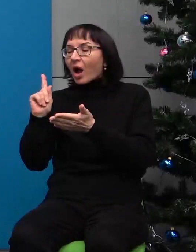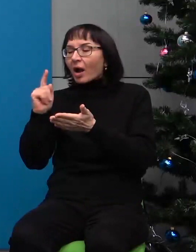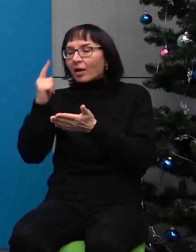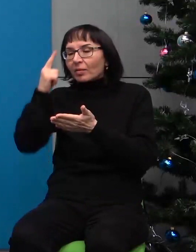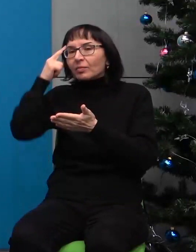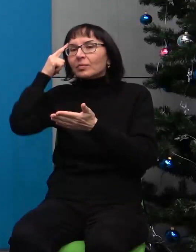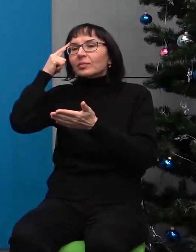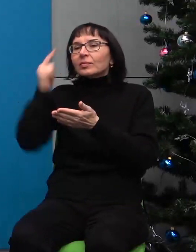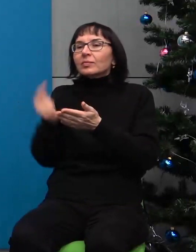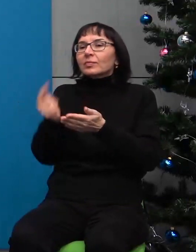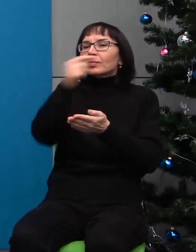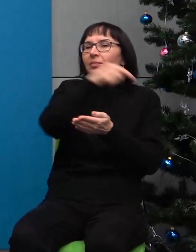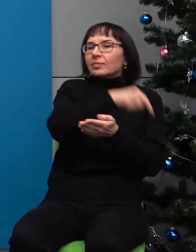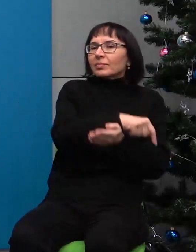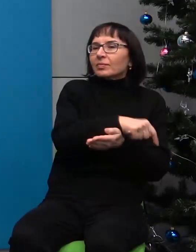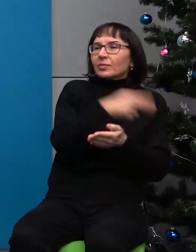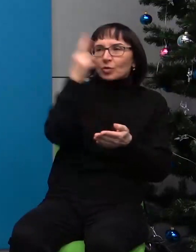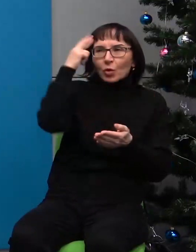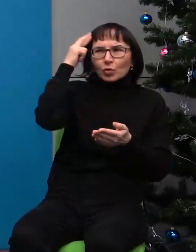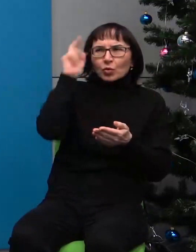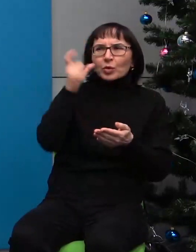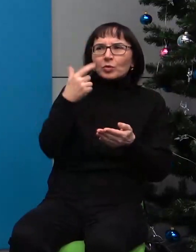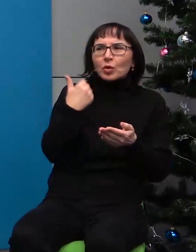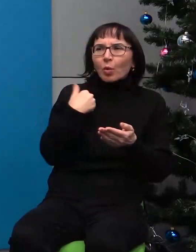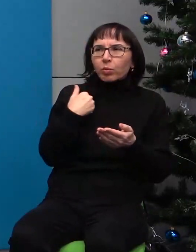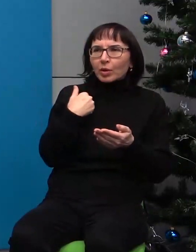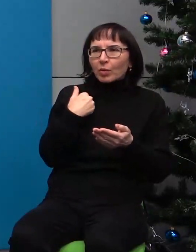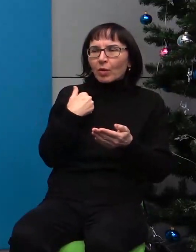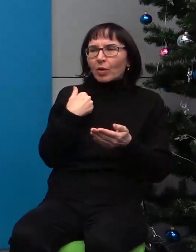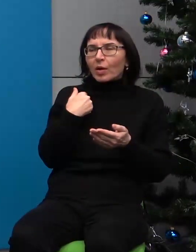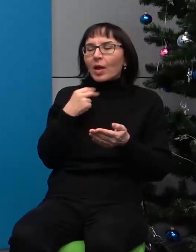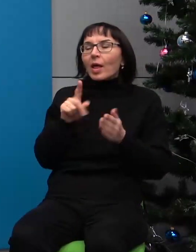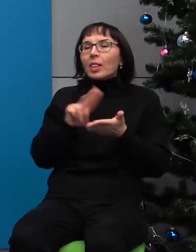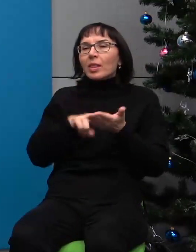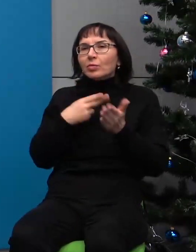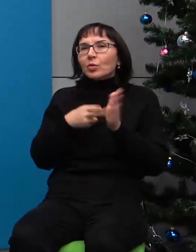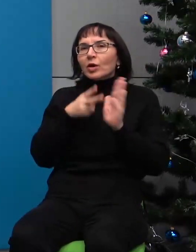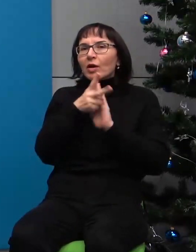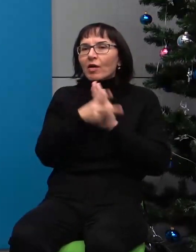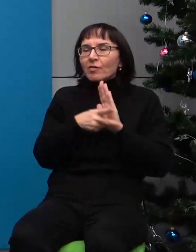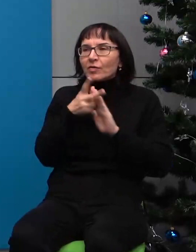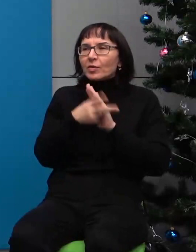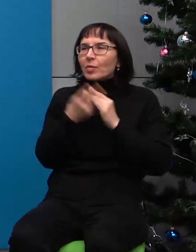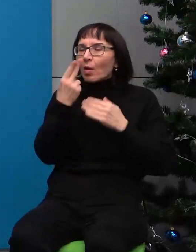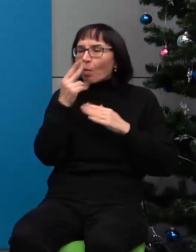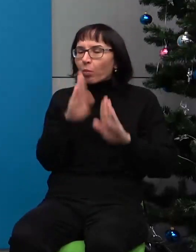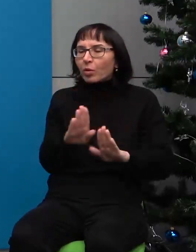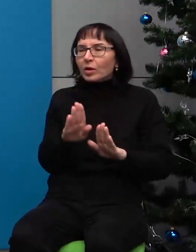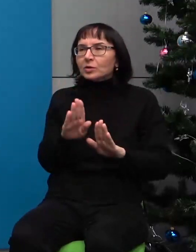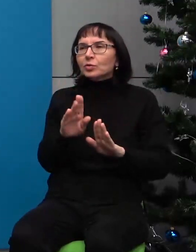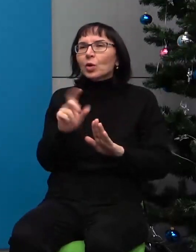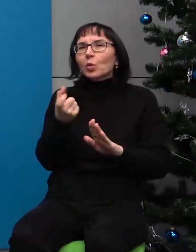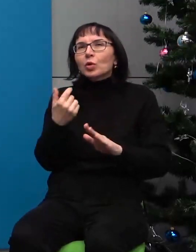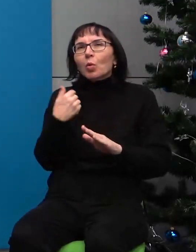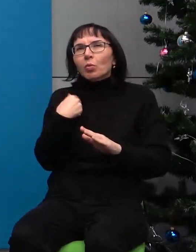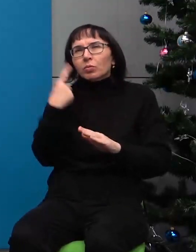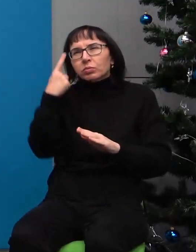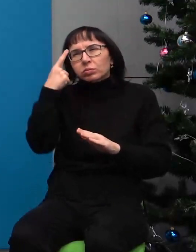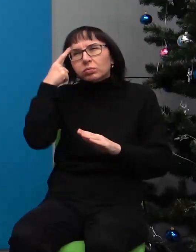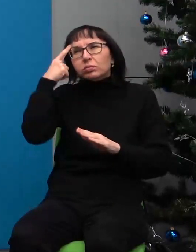Czasami w filmie nam upatologicznie pokazują taką retrospekcję w zwolnionym tempie, aha, i on teraz przypomina sobie, jak tam jechał, bo to tak naprawdę